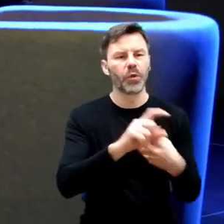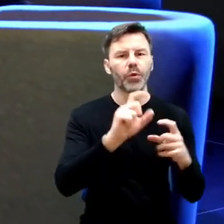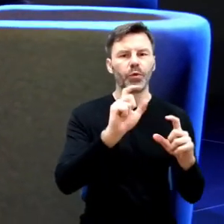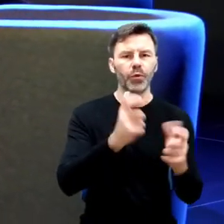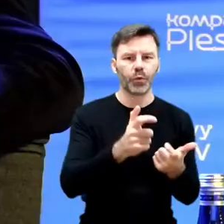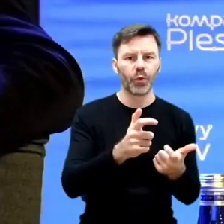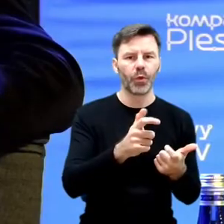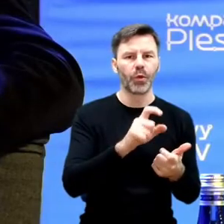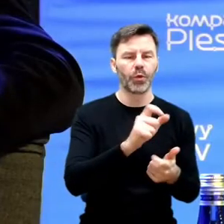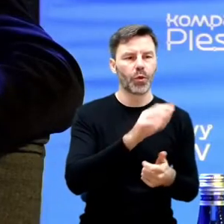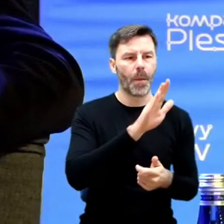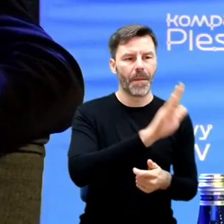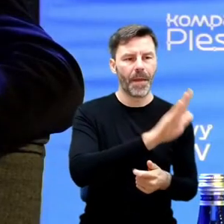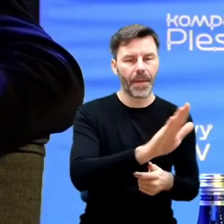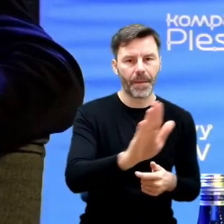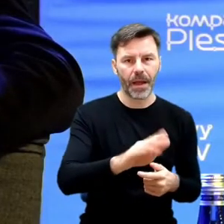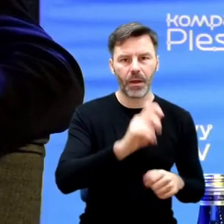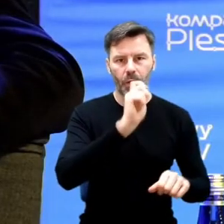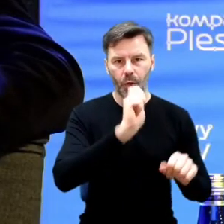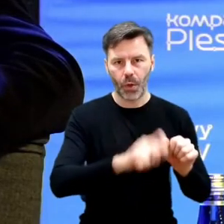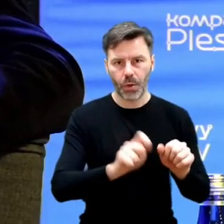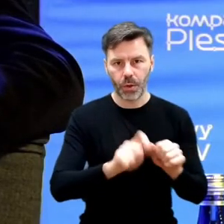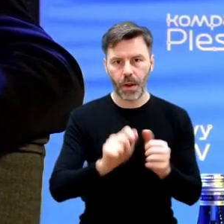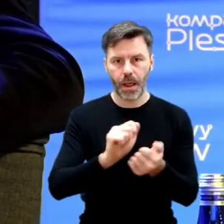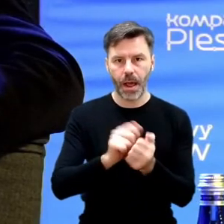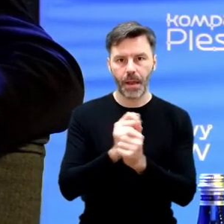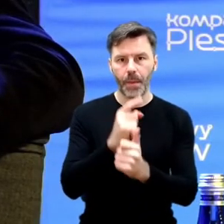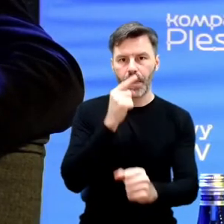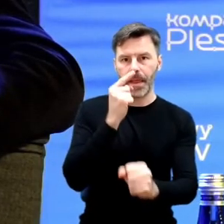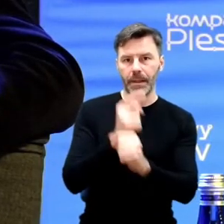czy też nad decyzjami, które są kluczowe,